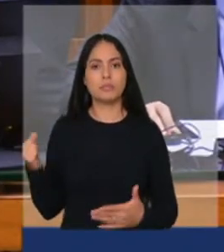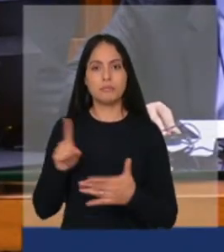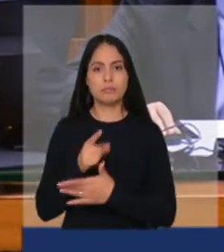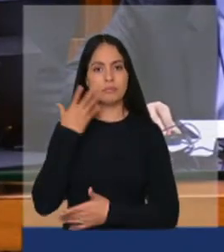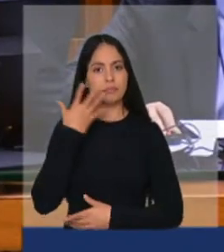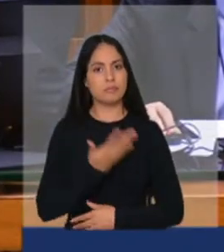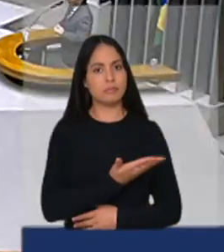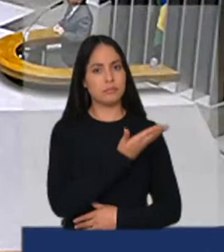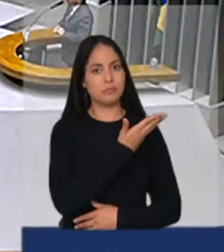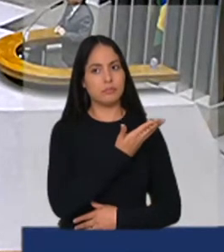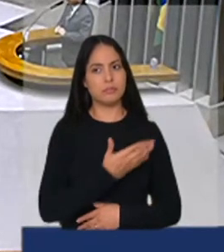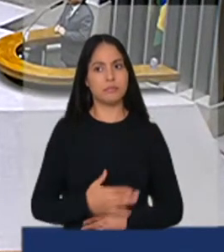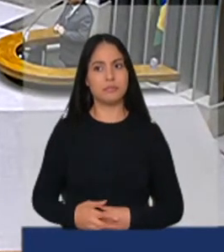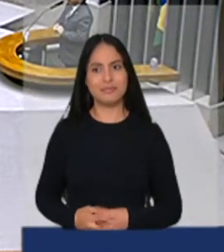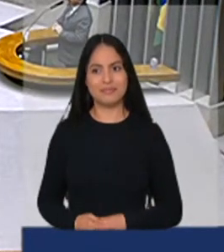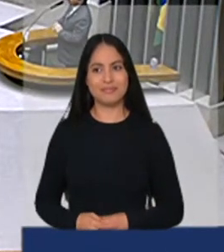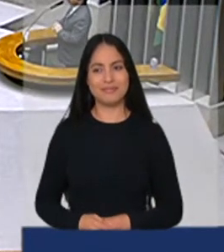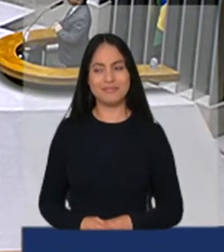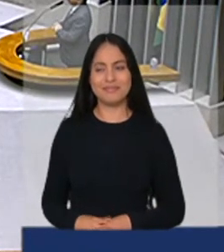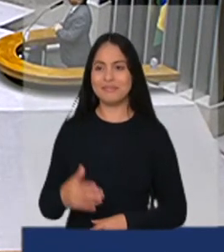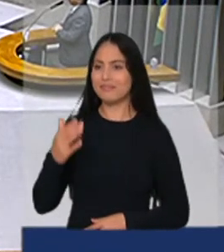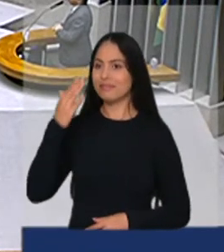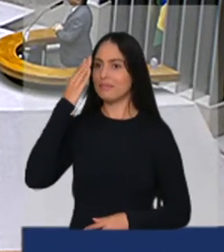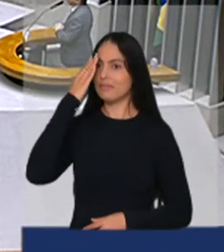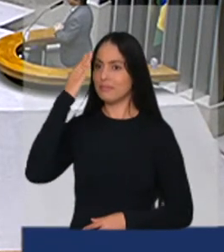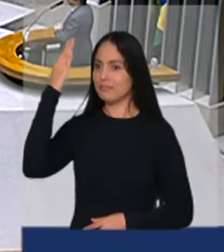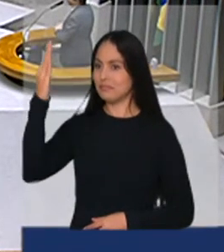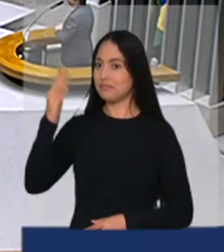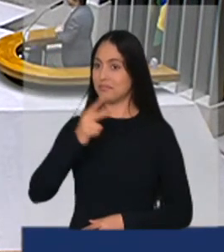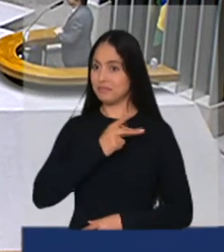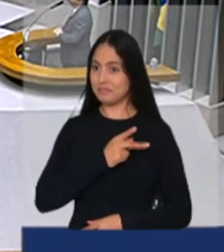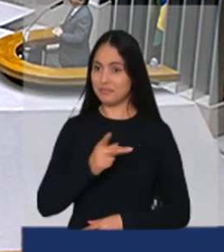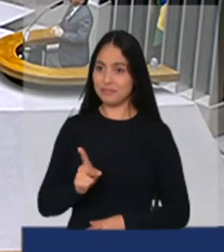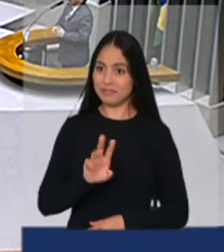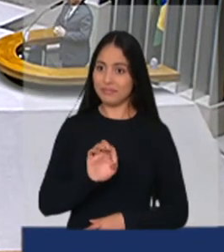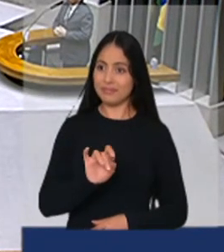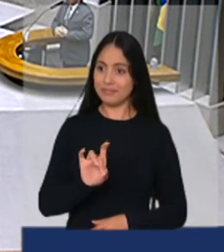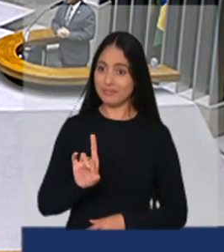DEMOCRACIA EXIGE, QUEREMOS VOTO IMPRESSO AUDITAVEL. SE NÓS URNAS SÃO SEGURAS, SE